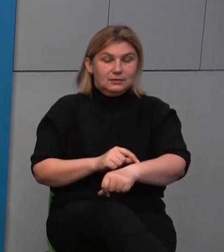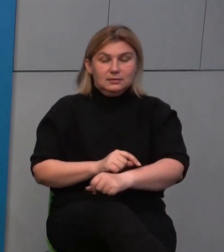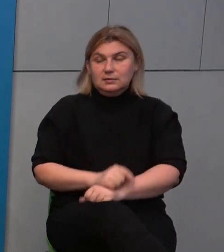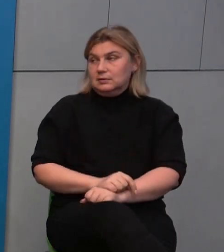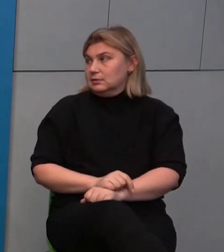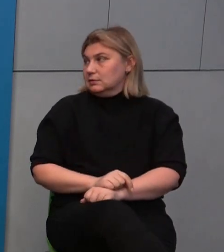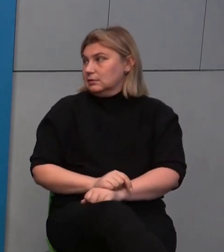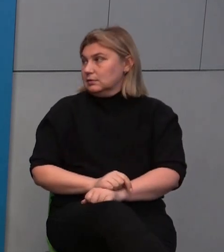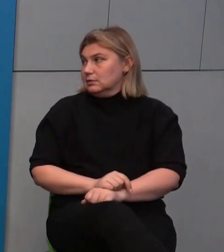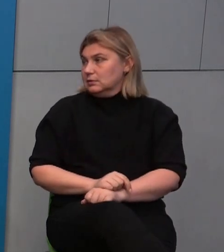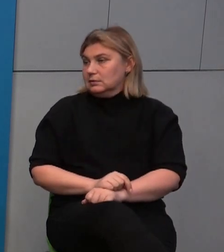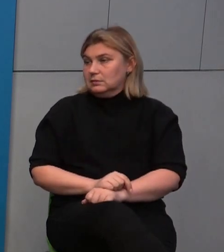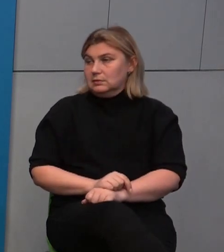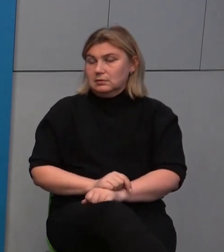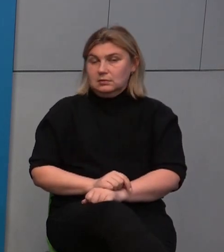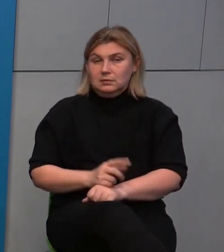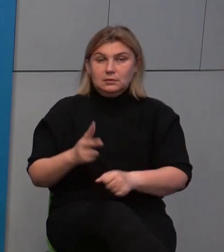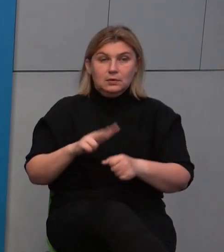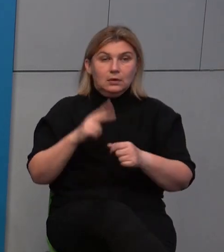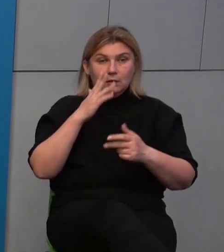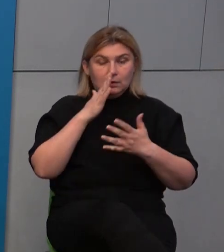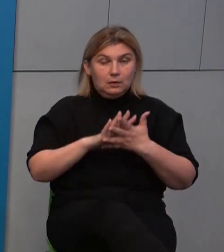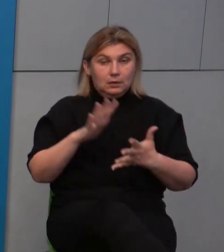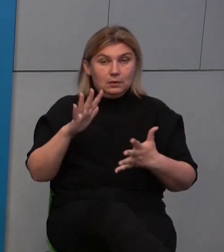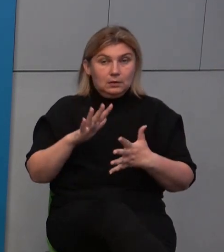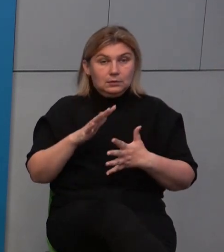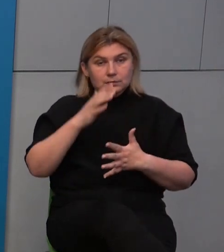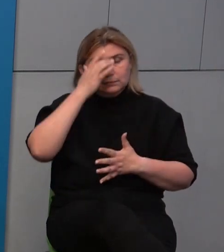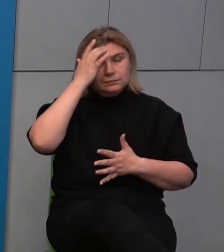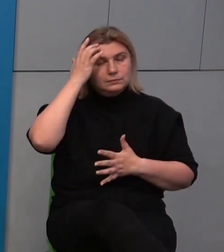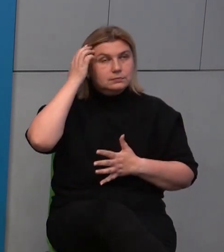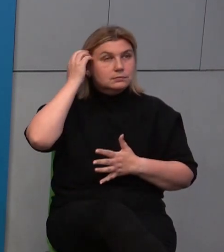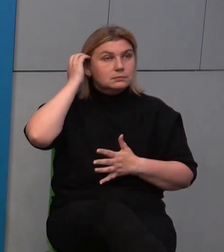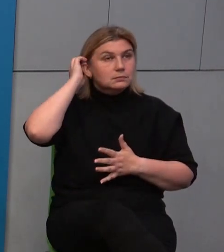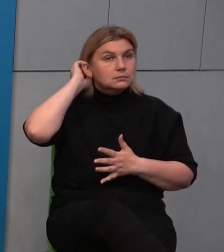której opinie takie wiążące wydawał Stalin,